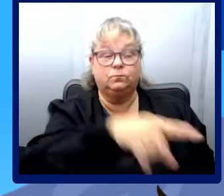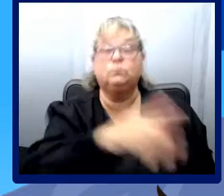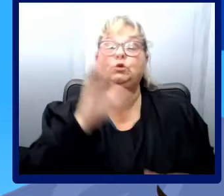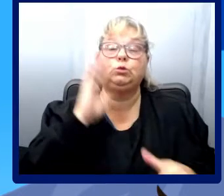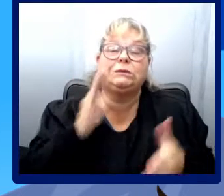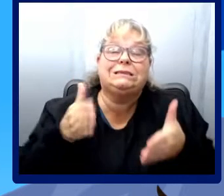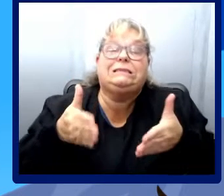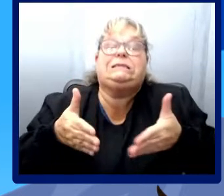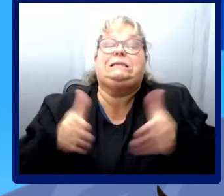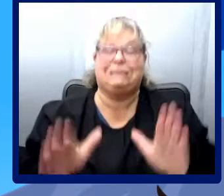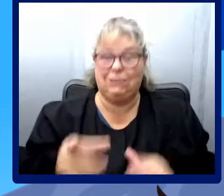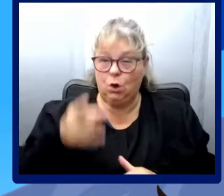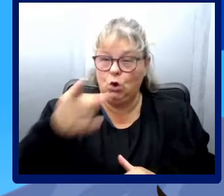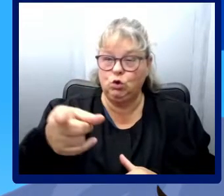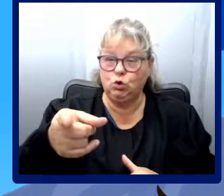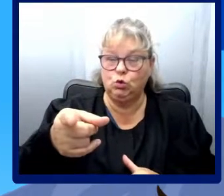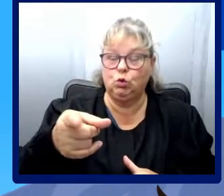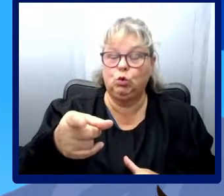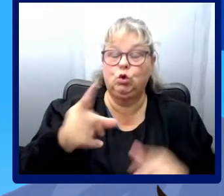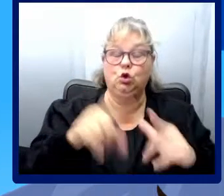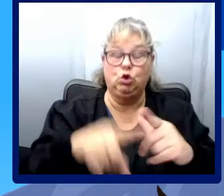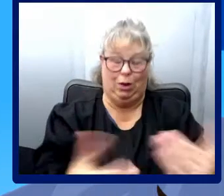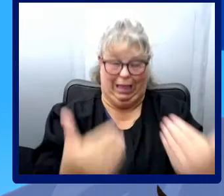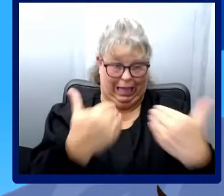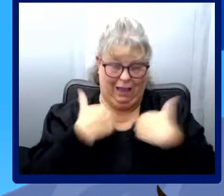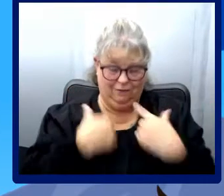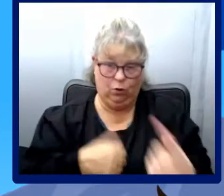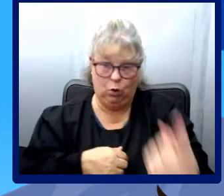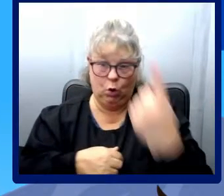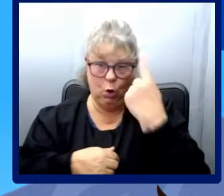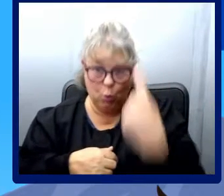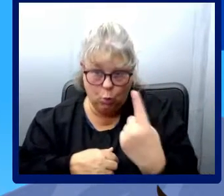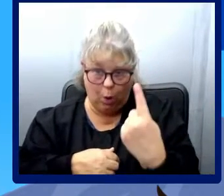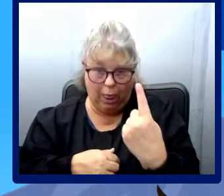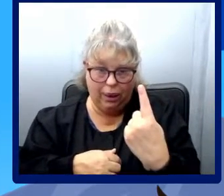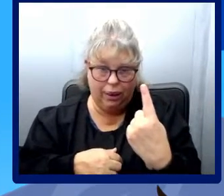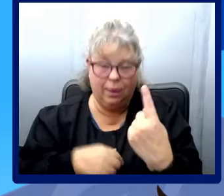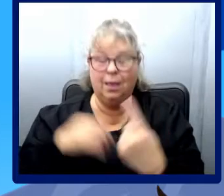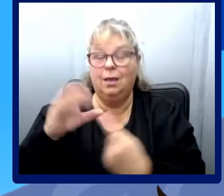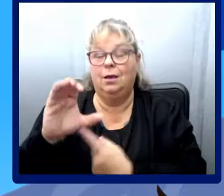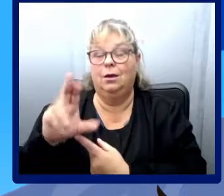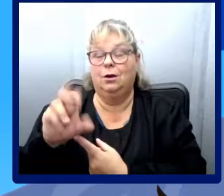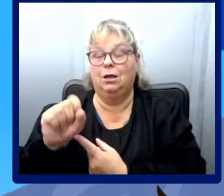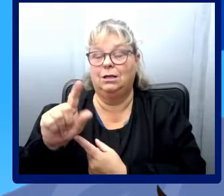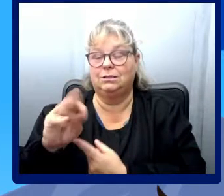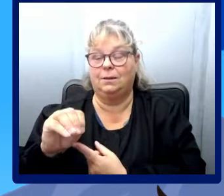es un objeto que tiene un solo campo personalizado y ese campo personalizado recoge la información,